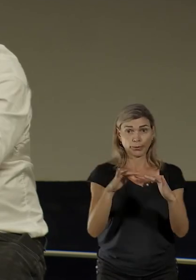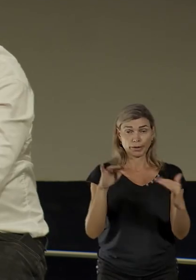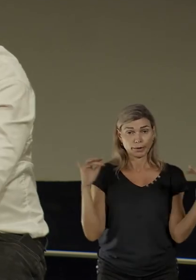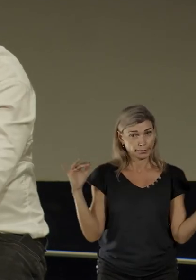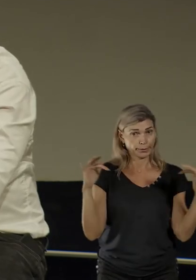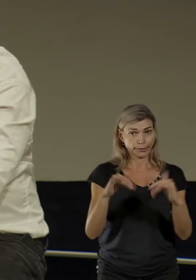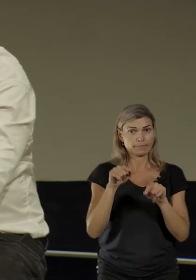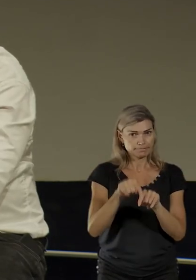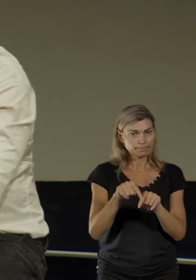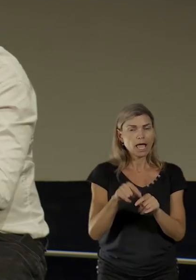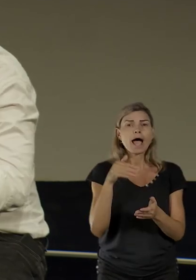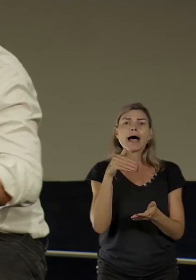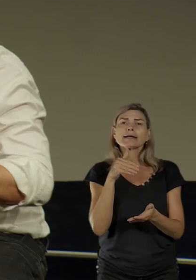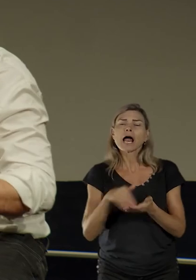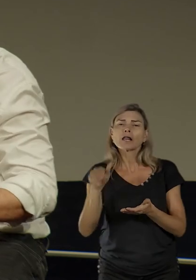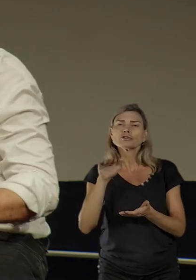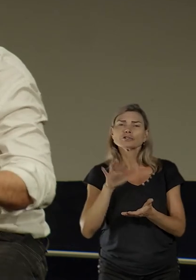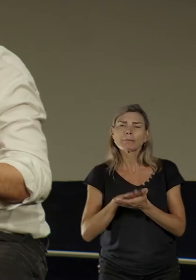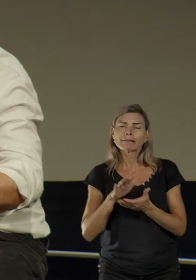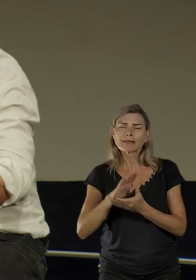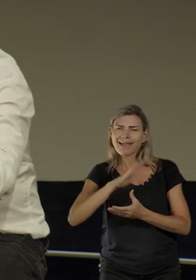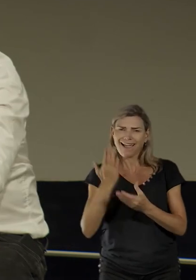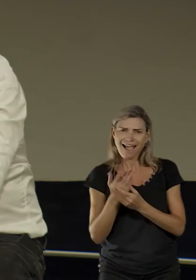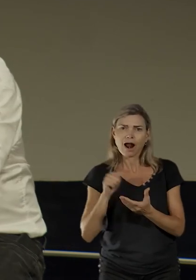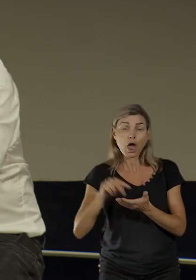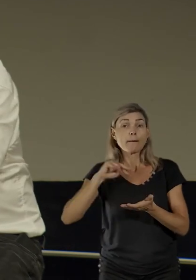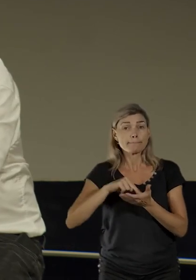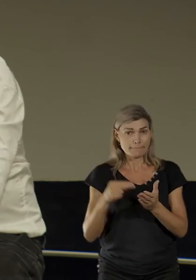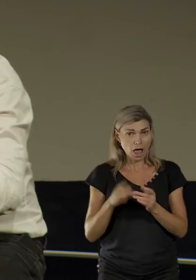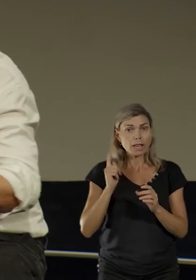i v dalších strategických materiálech máme, že se mají rozšiřovat subcentra.